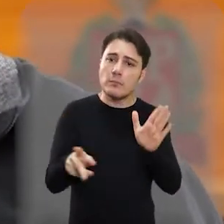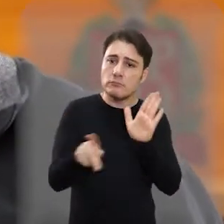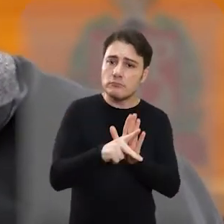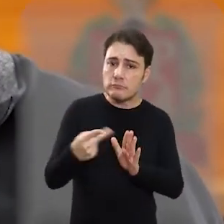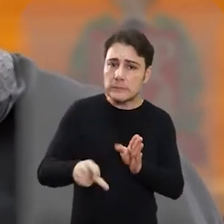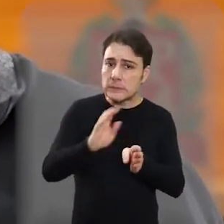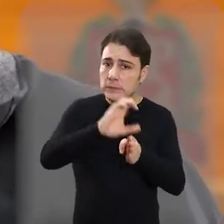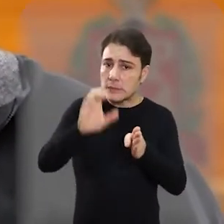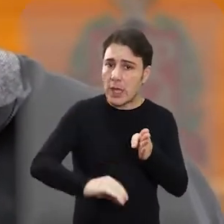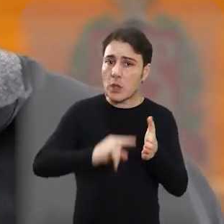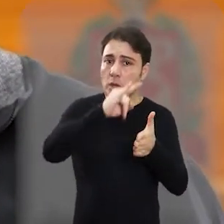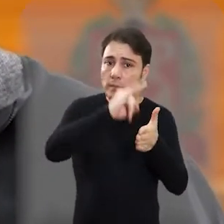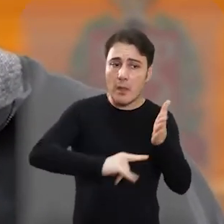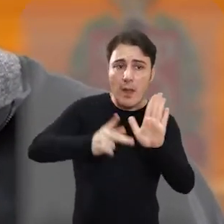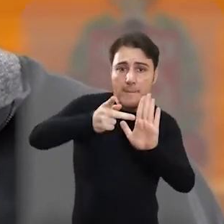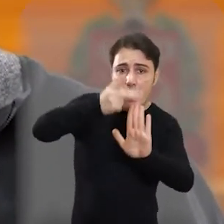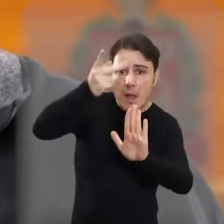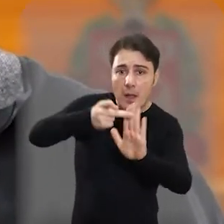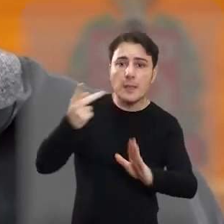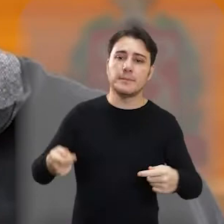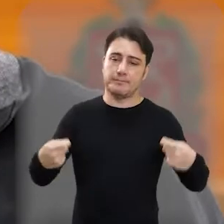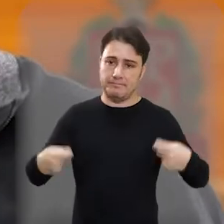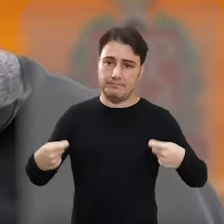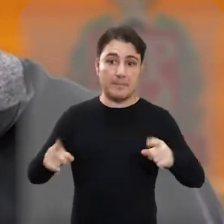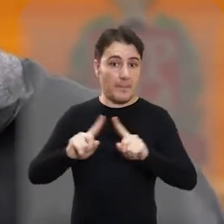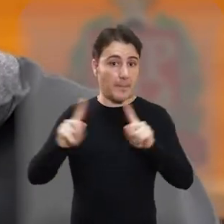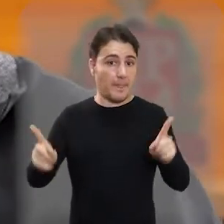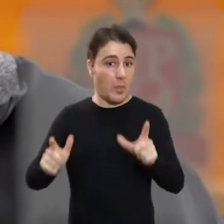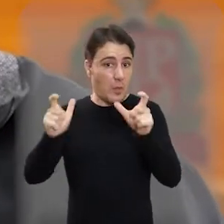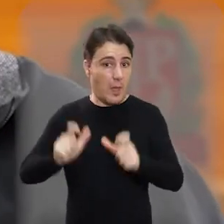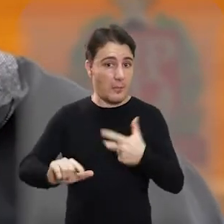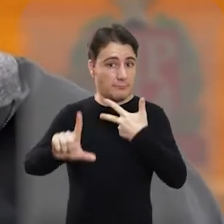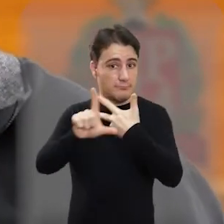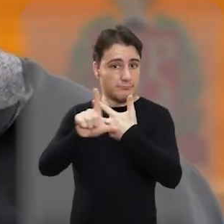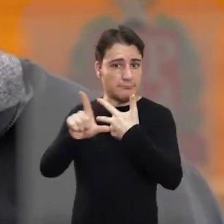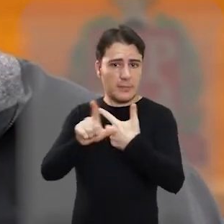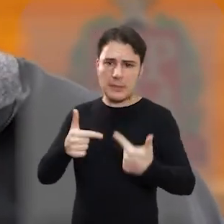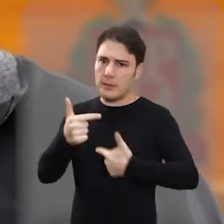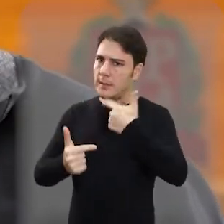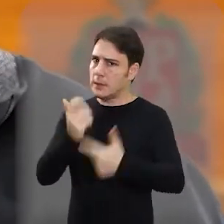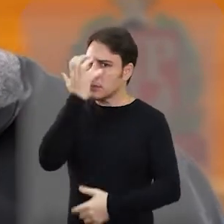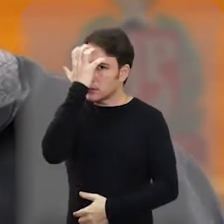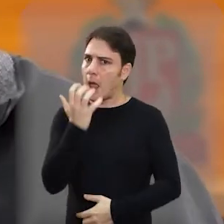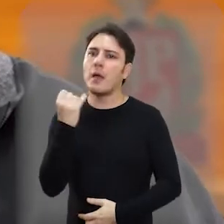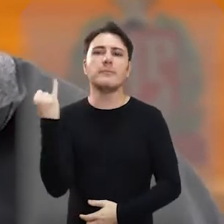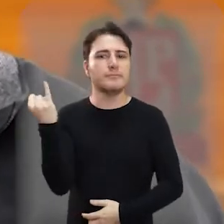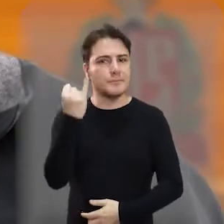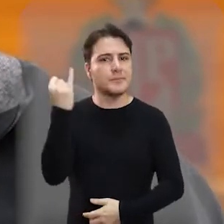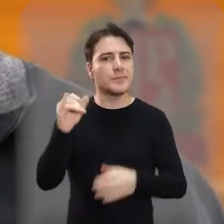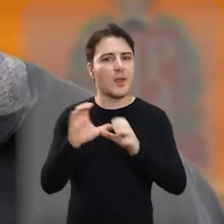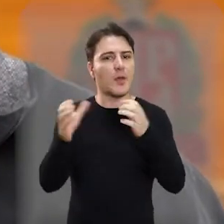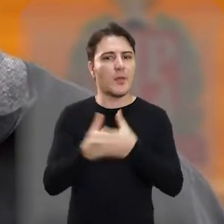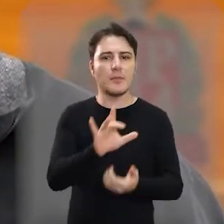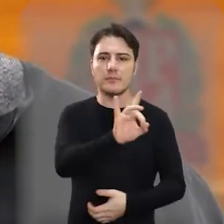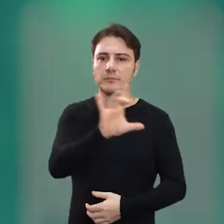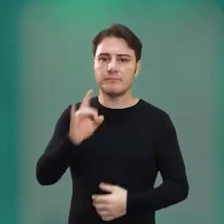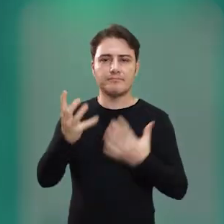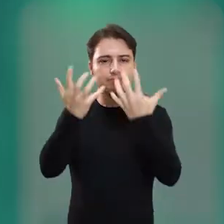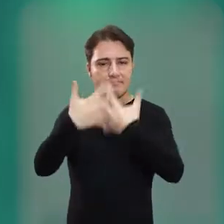então é um fortalecimento do legislativo o bom funcionamento das comissões. Durante